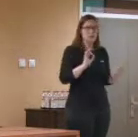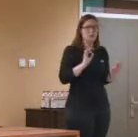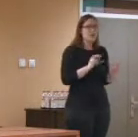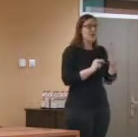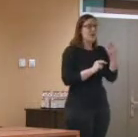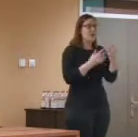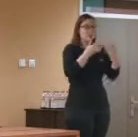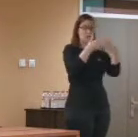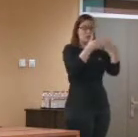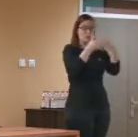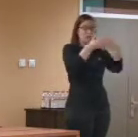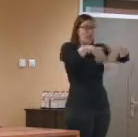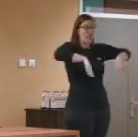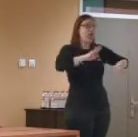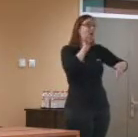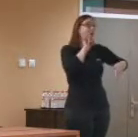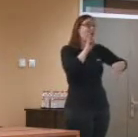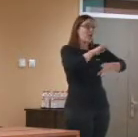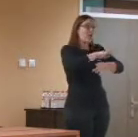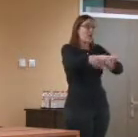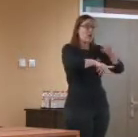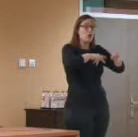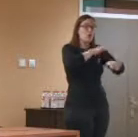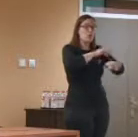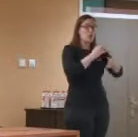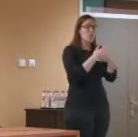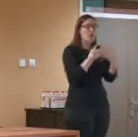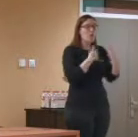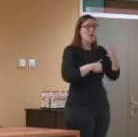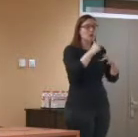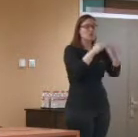Tomaron las mejores decisiones y las ejecutaron de manera magistral.